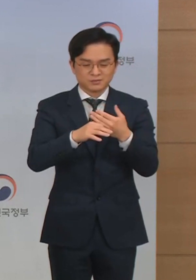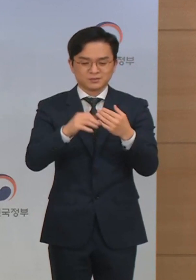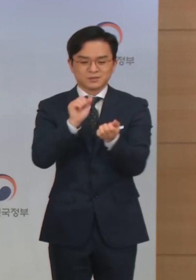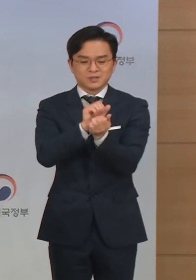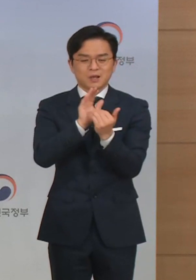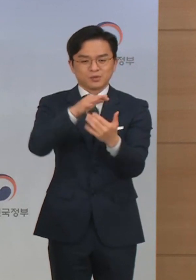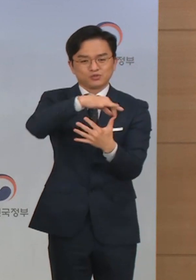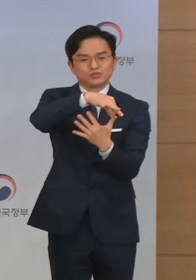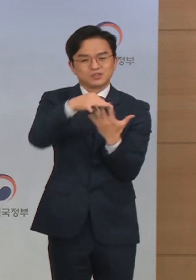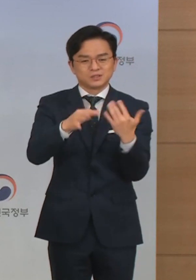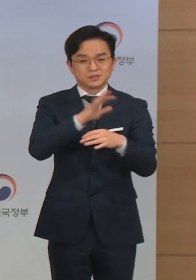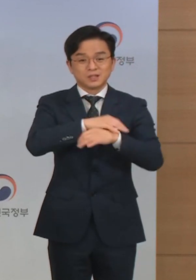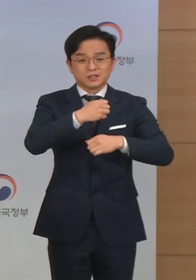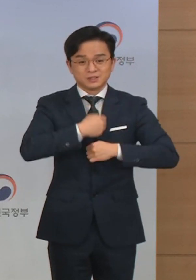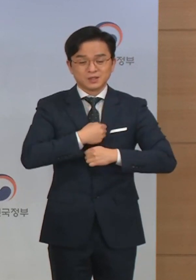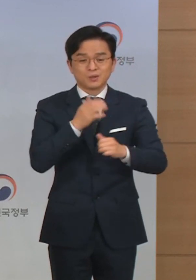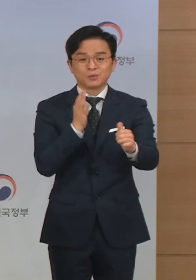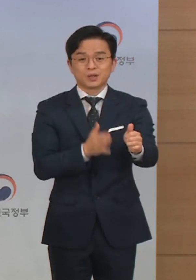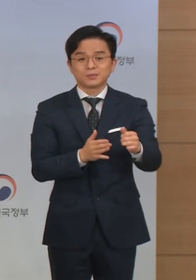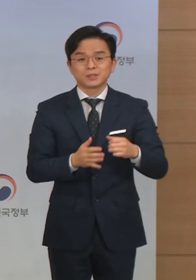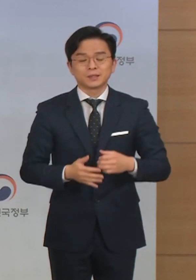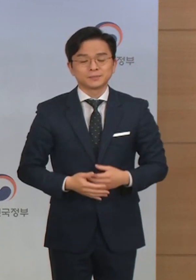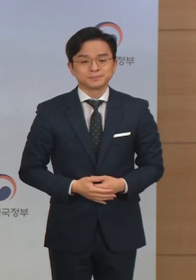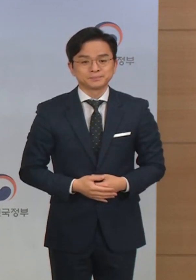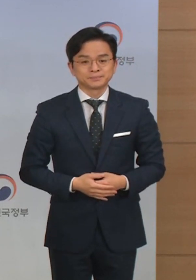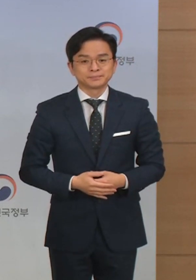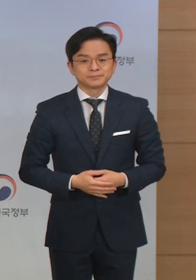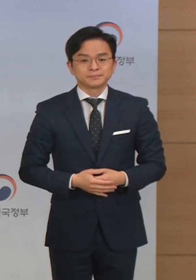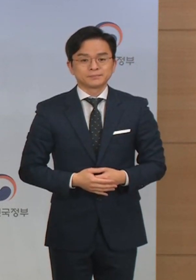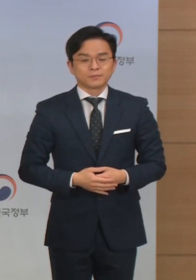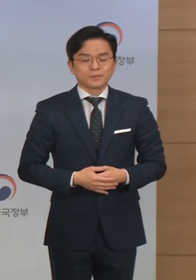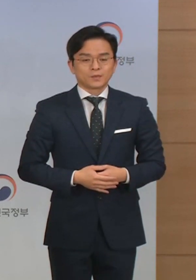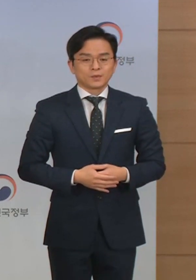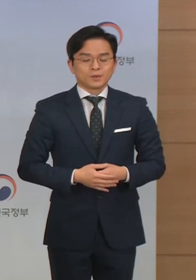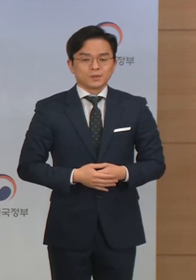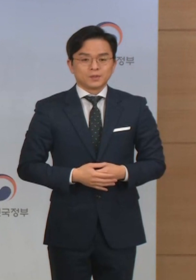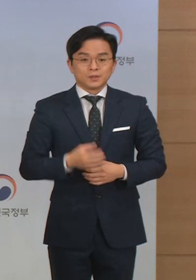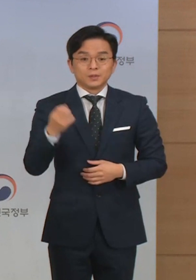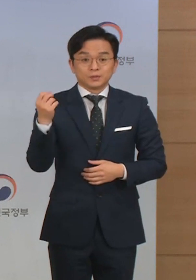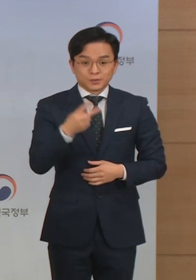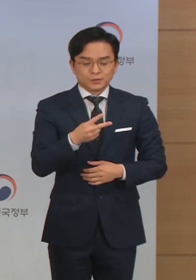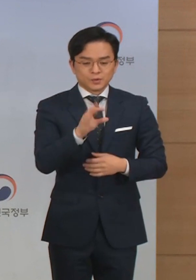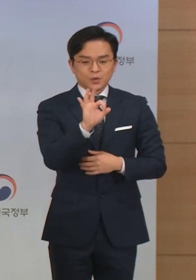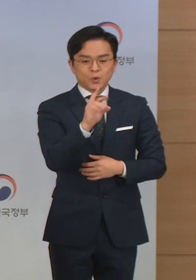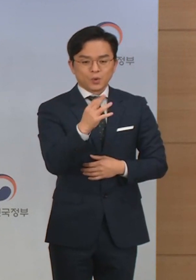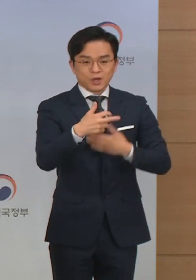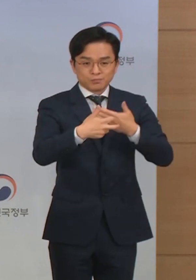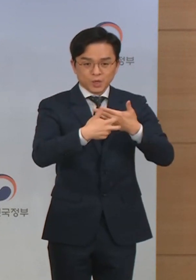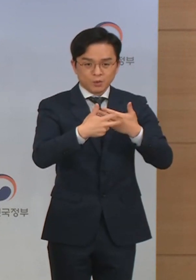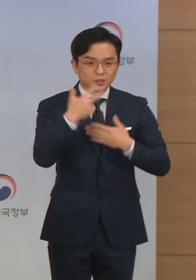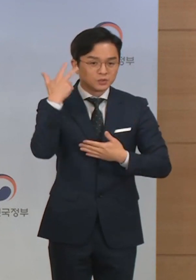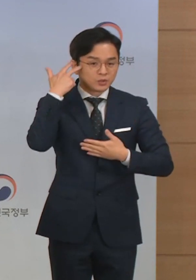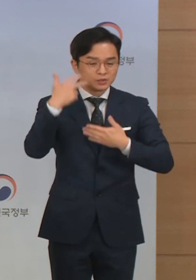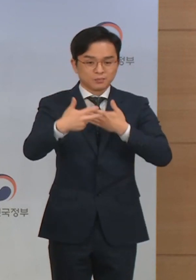방역당국은 고위험시설에 대한 방역을 지속적으로 강화하겠습니다 요양병원, 정신병원 등 고위험시설은